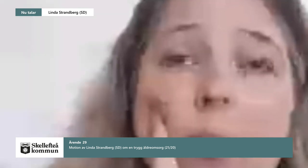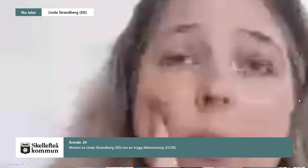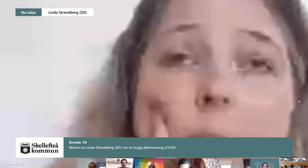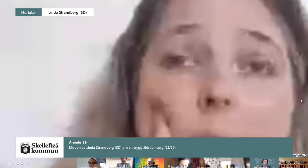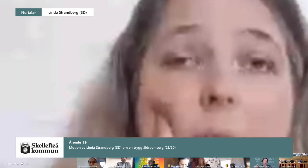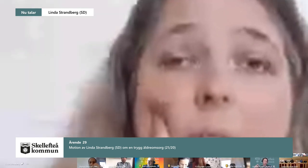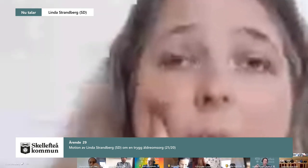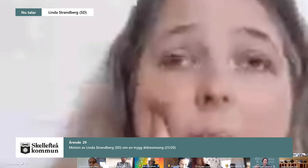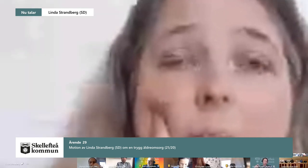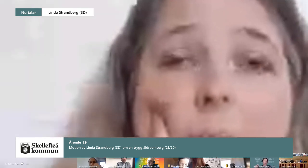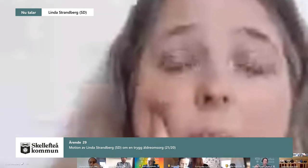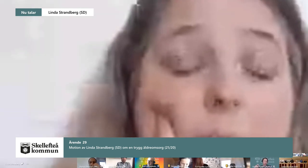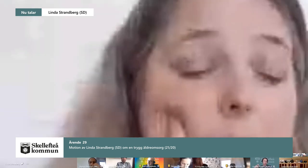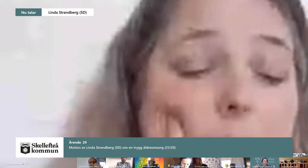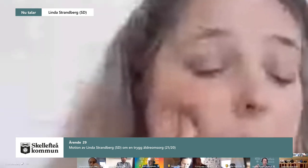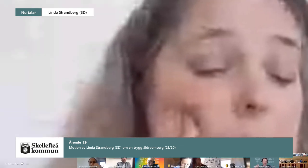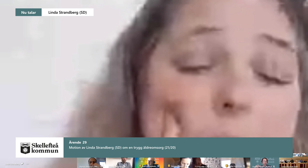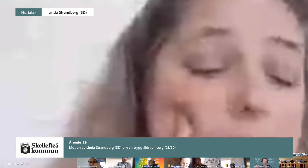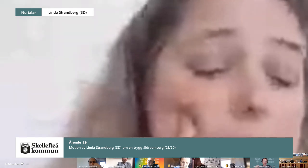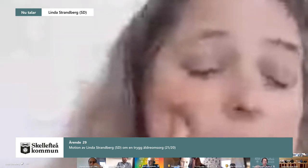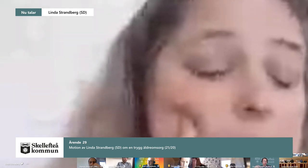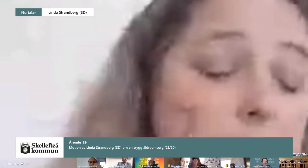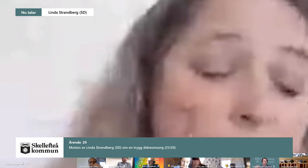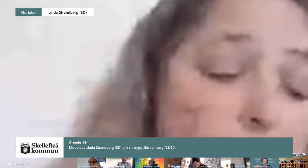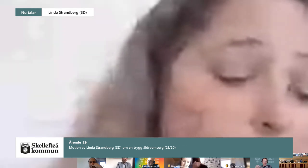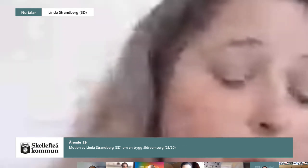Saker i sitt belastningsregister för jag säger inte att man inte ska ha jobb för det